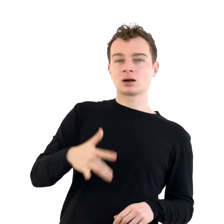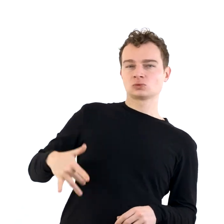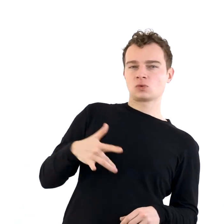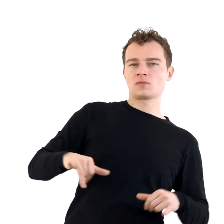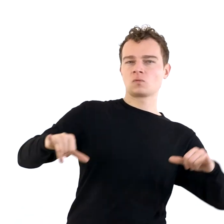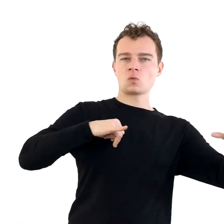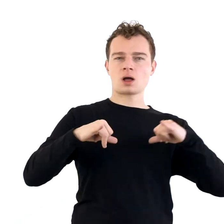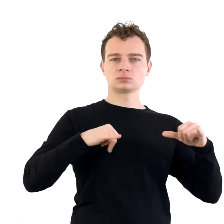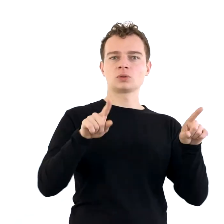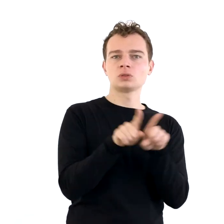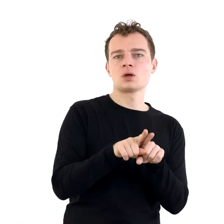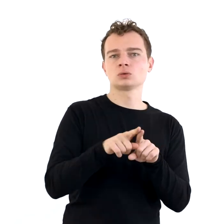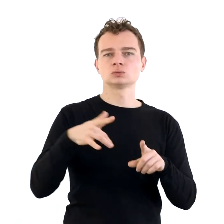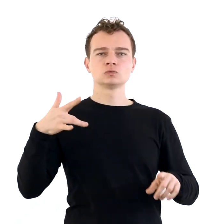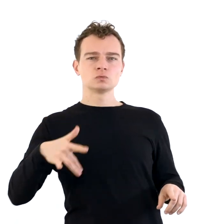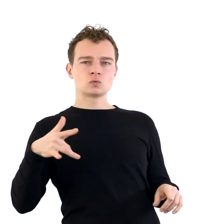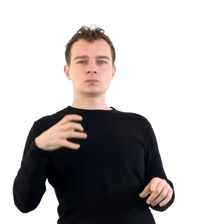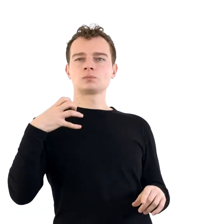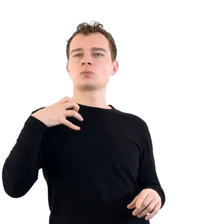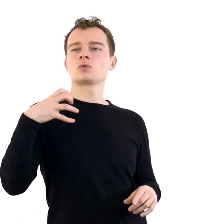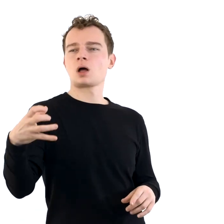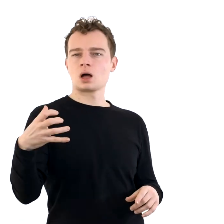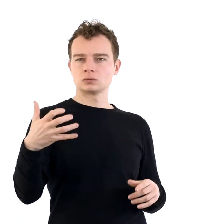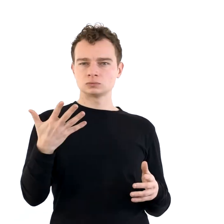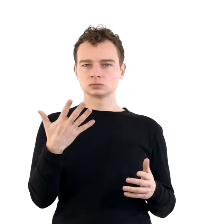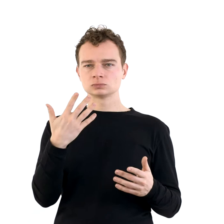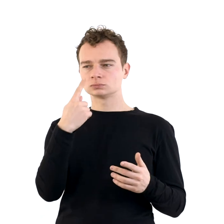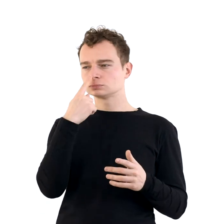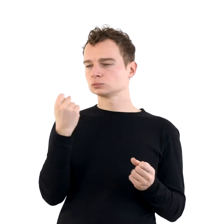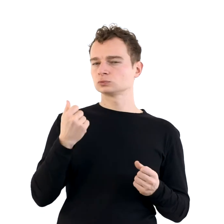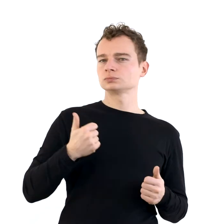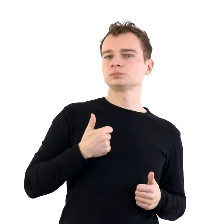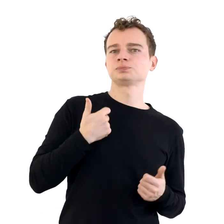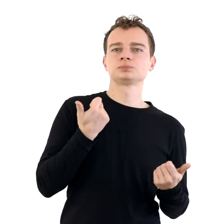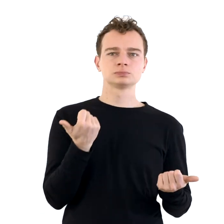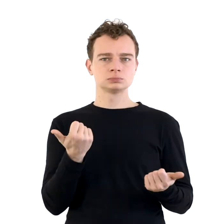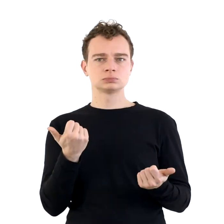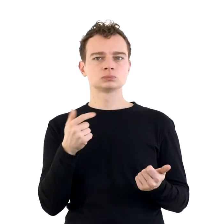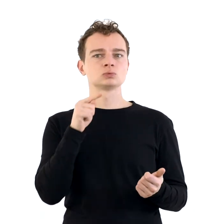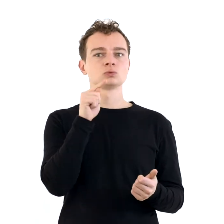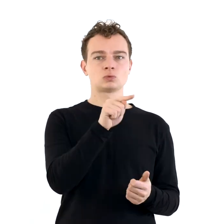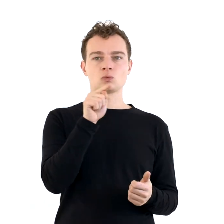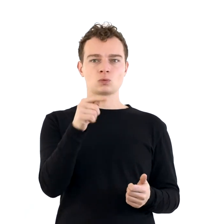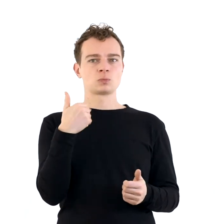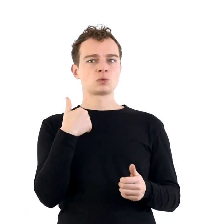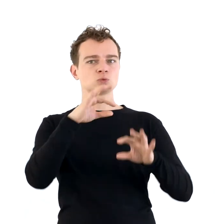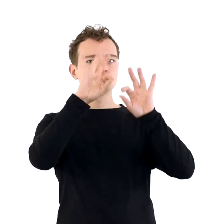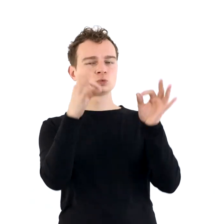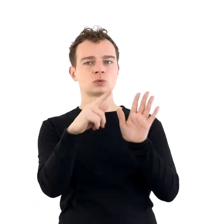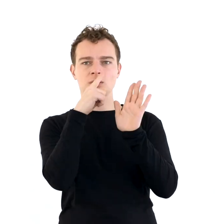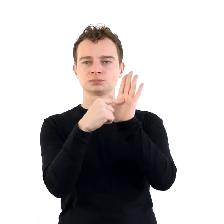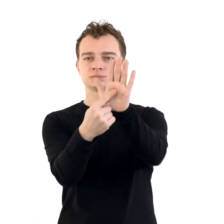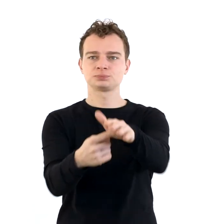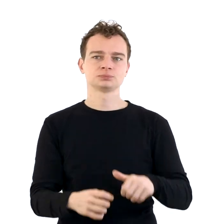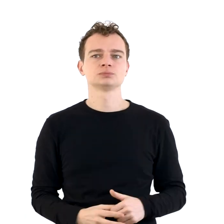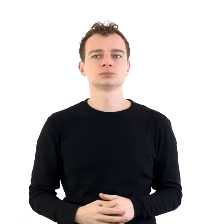Sztuka stała się jedynie potwierdzeniem bogactwa arystokracji i władców oraz przepychu dworu.